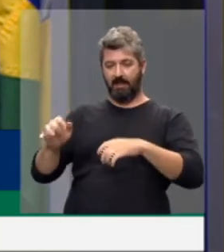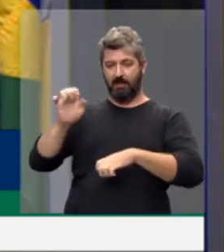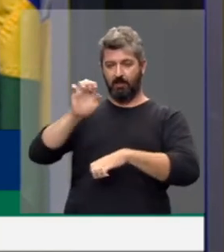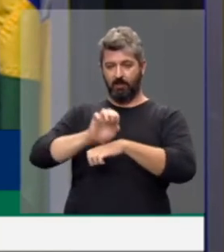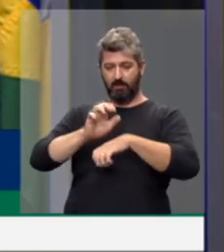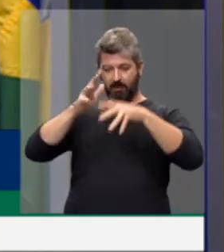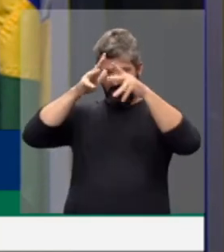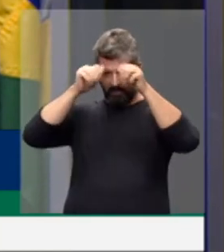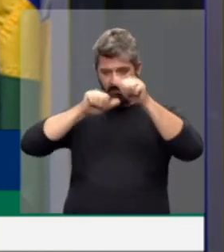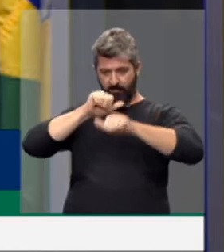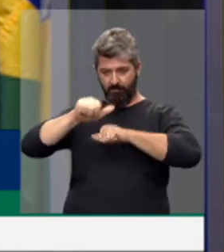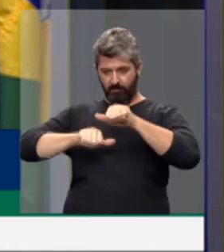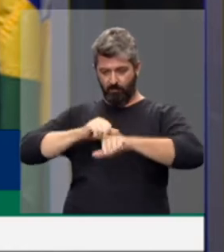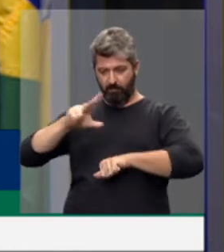A ENERGIA JÁ FOI PRIVATIZADA, ALIÁS, DESDE DE QUE A